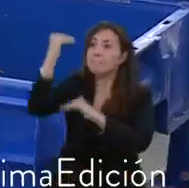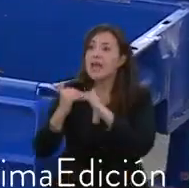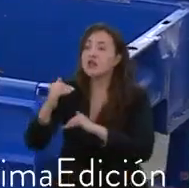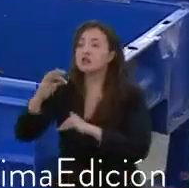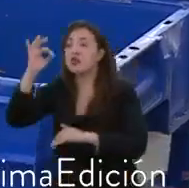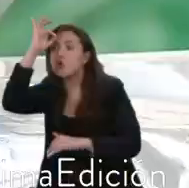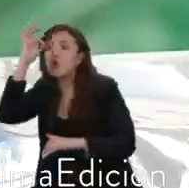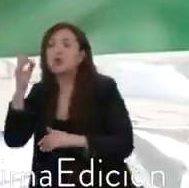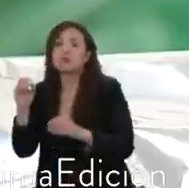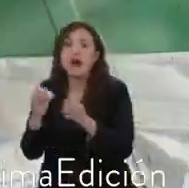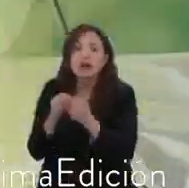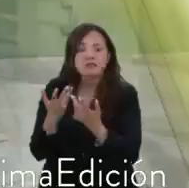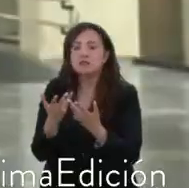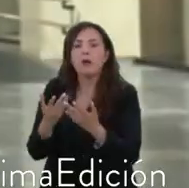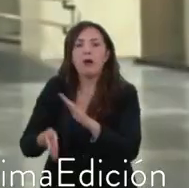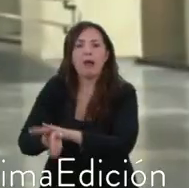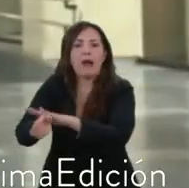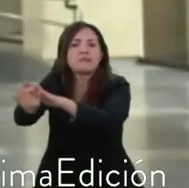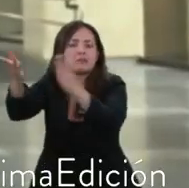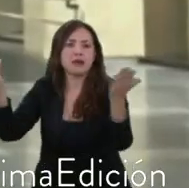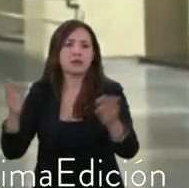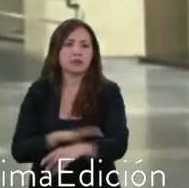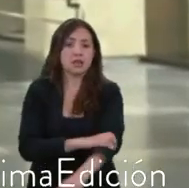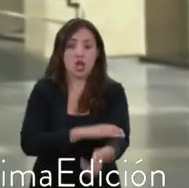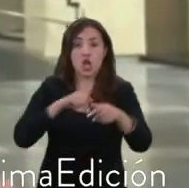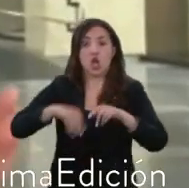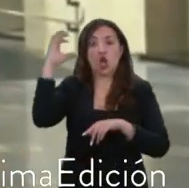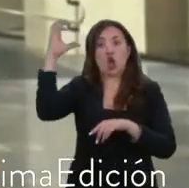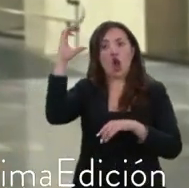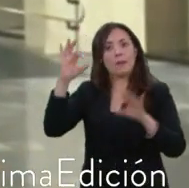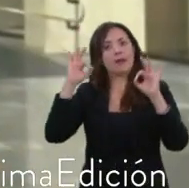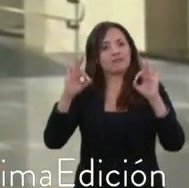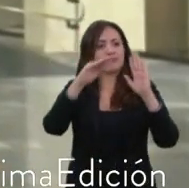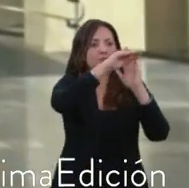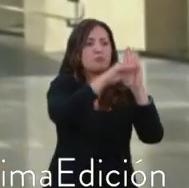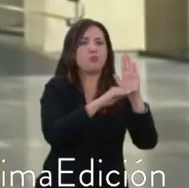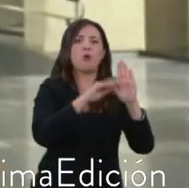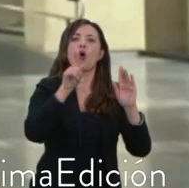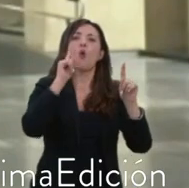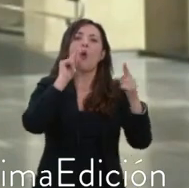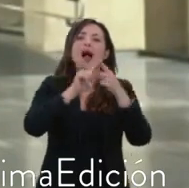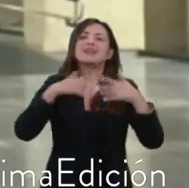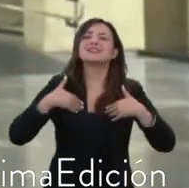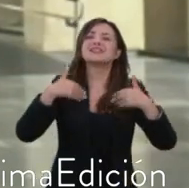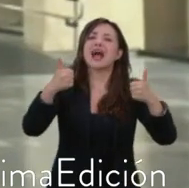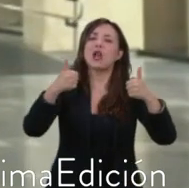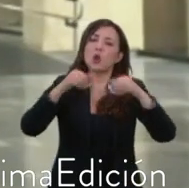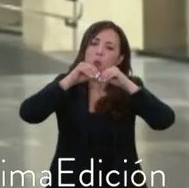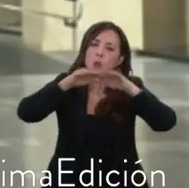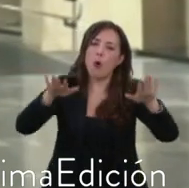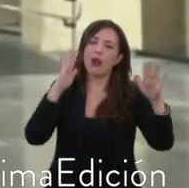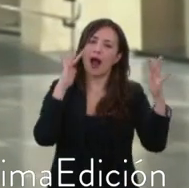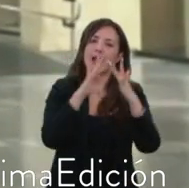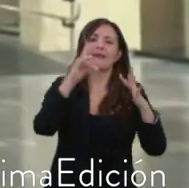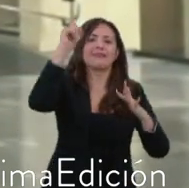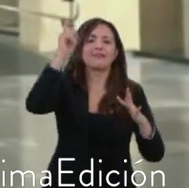sólo 46 la respaldan, los congresistas que se opusieron al proyecto manifestaron que no se estaba protegiendo niños y se